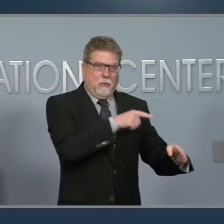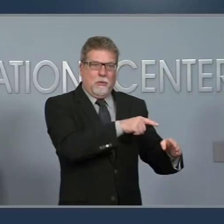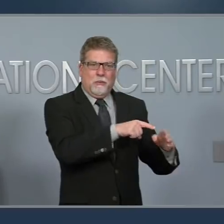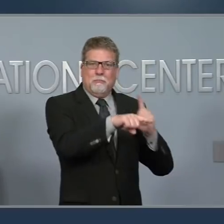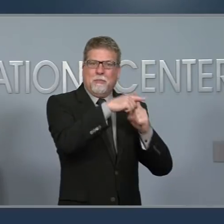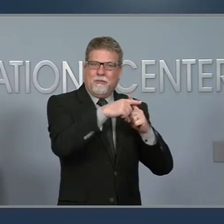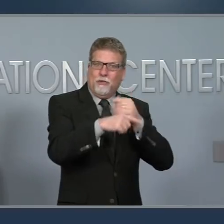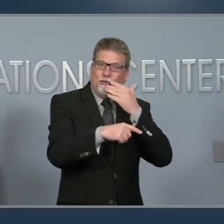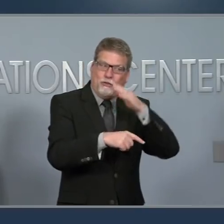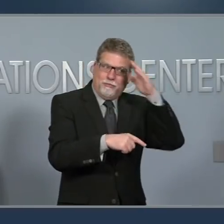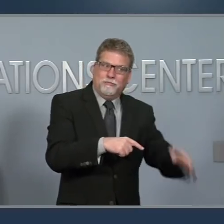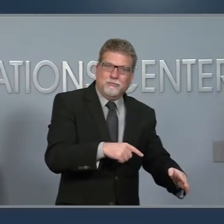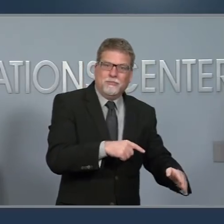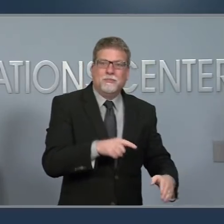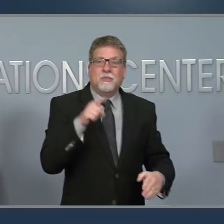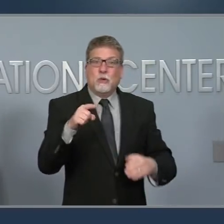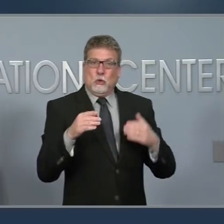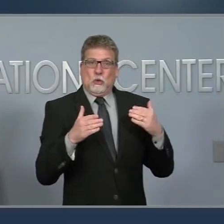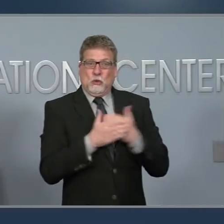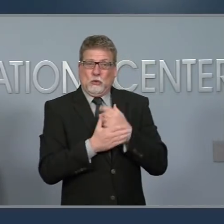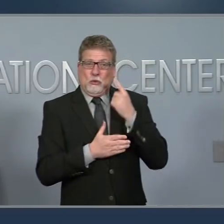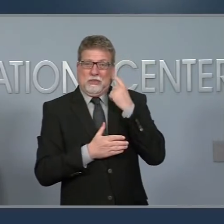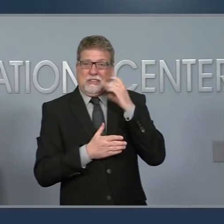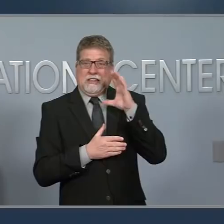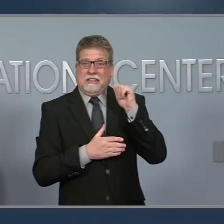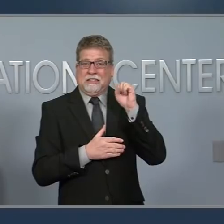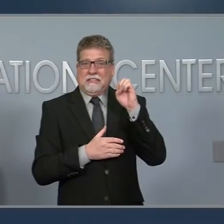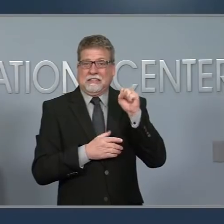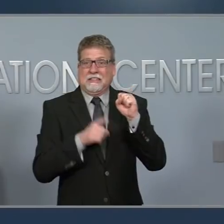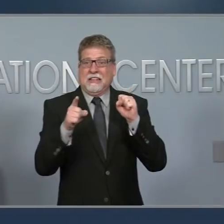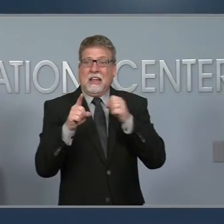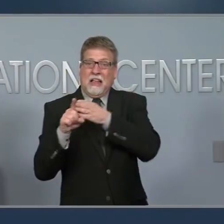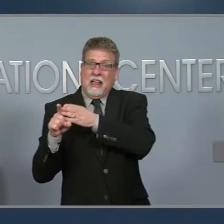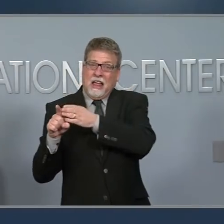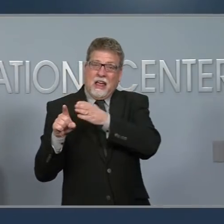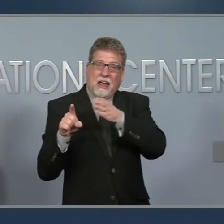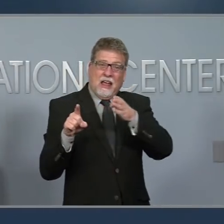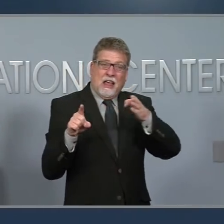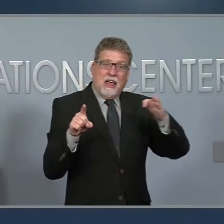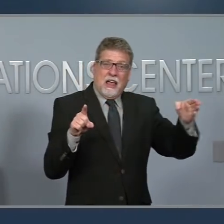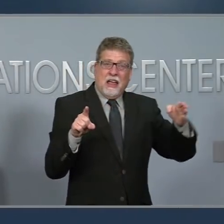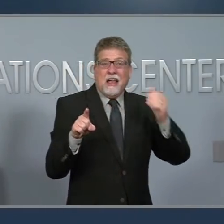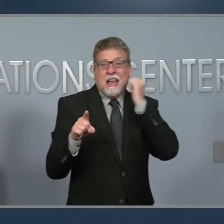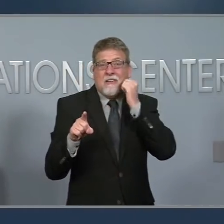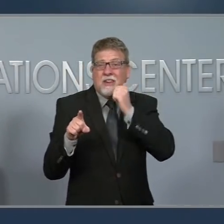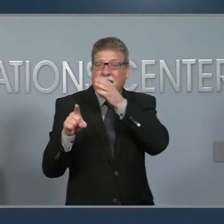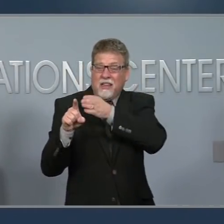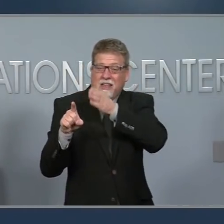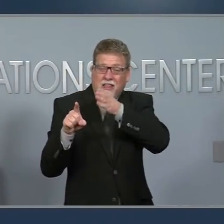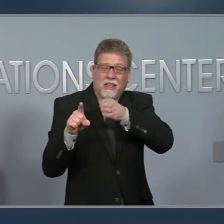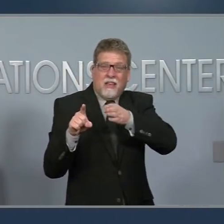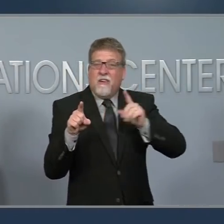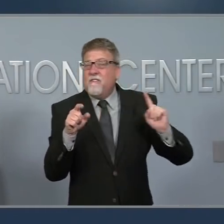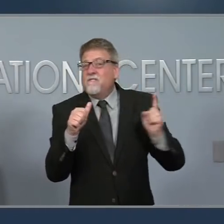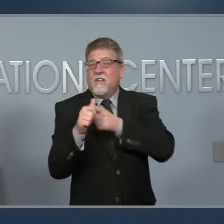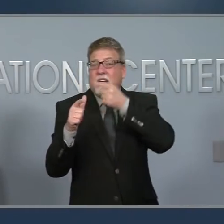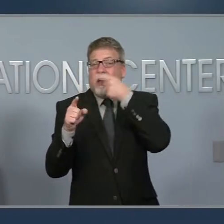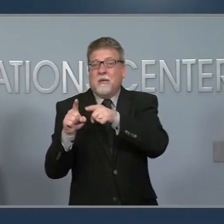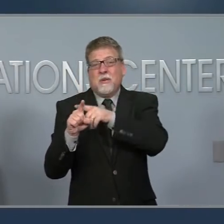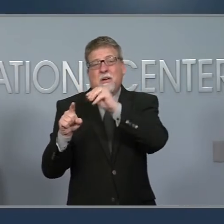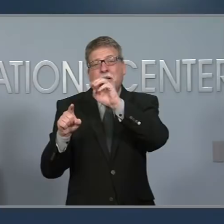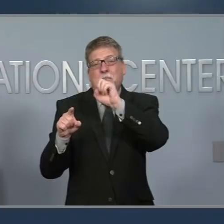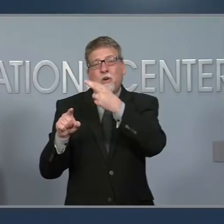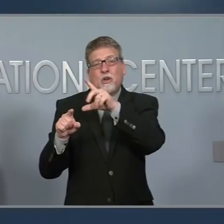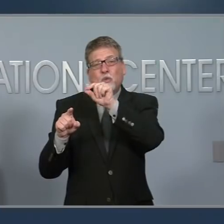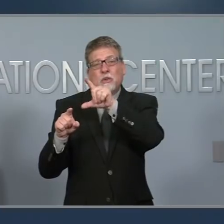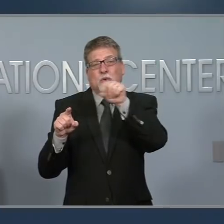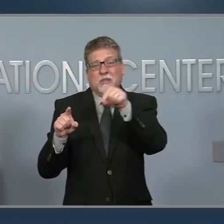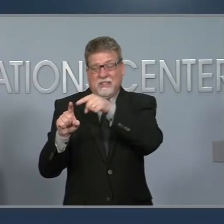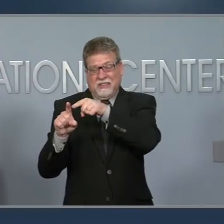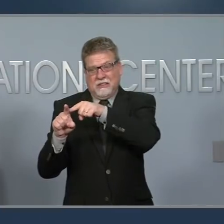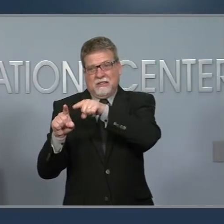muestra una en enfermedades